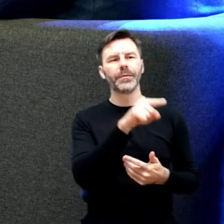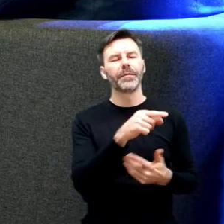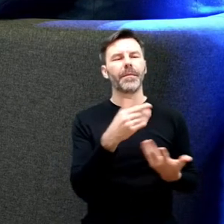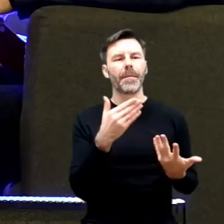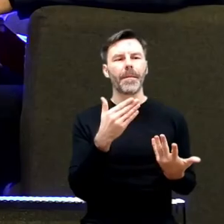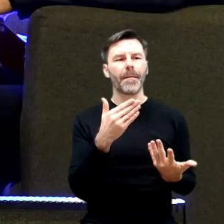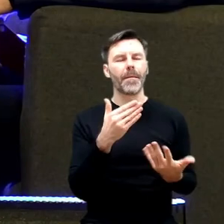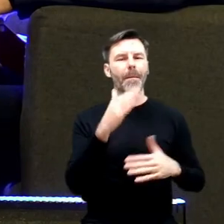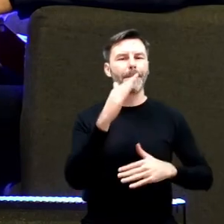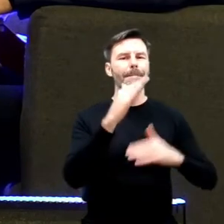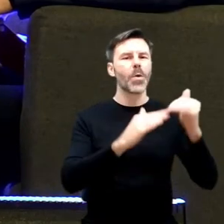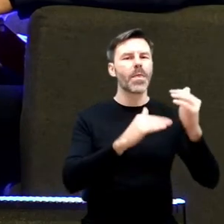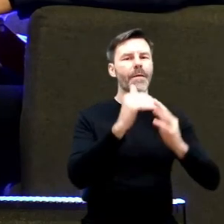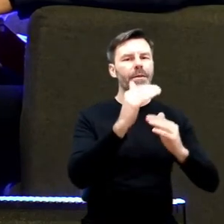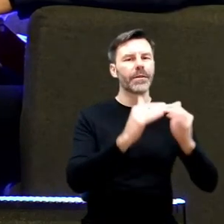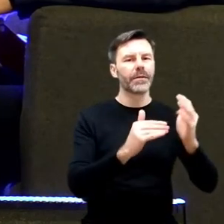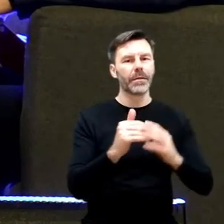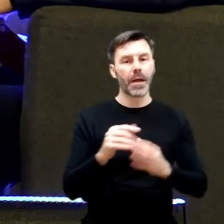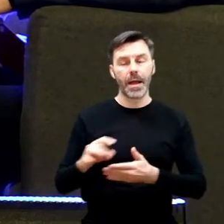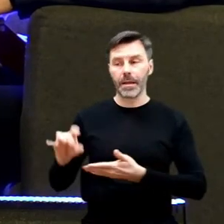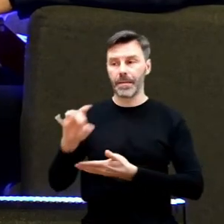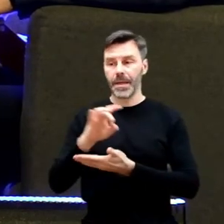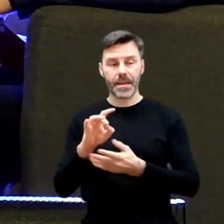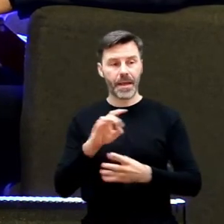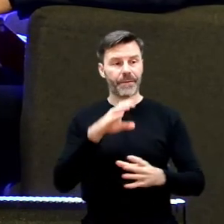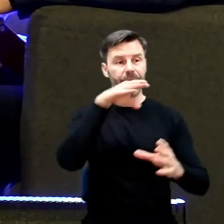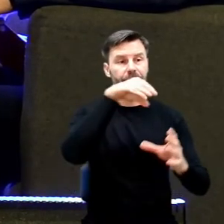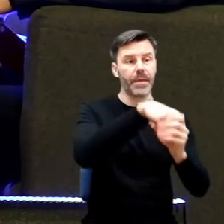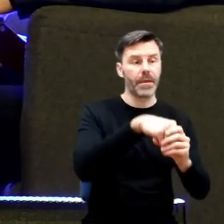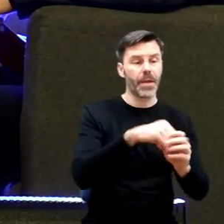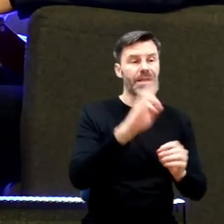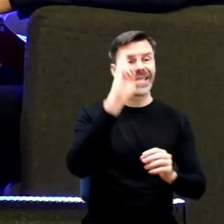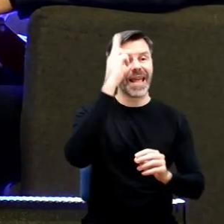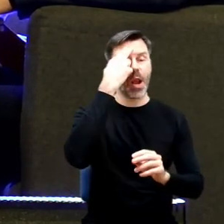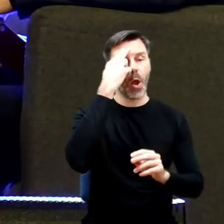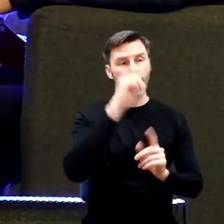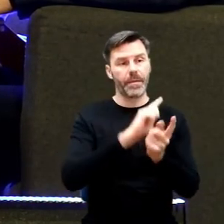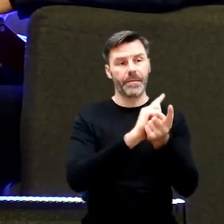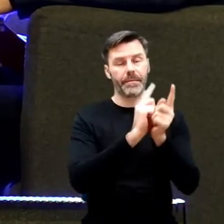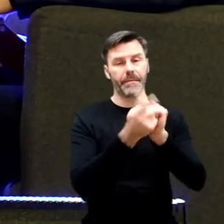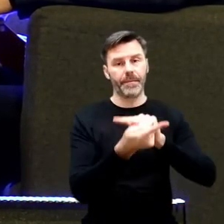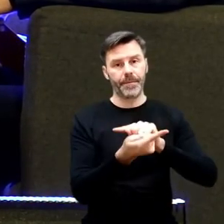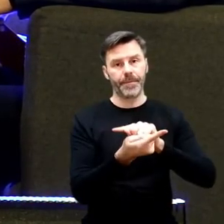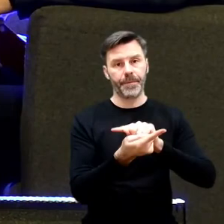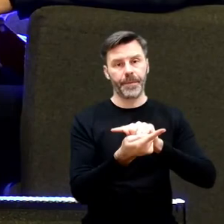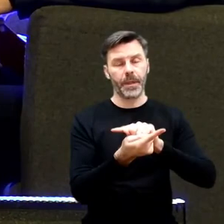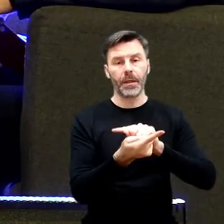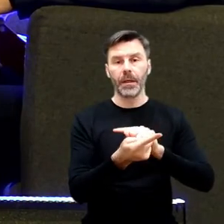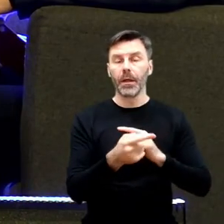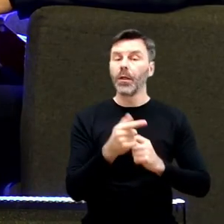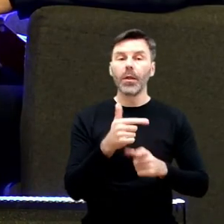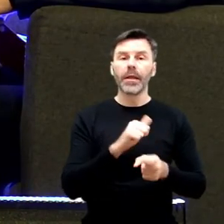gdzie inwestorem jest gmina i spółka gminna. To jest podstawowe znaczenie. To nie są mieszkania, te które realizujemy